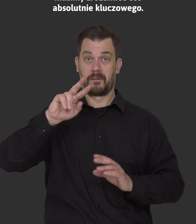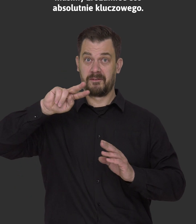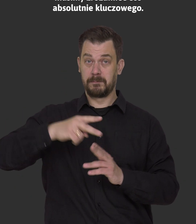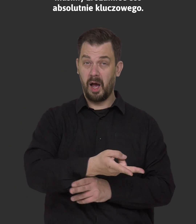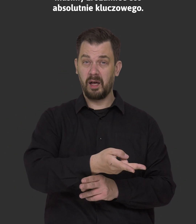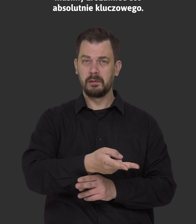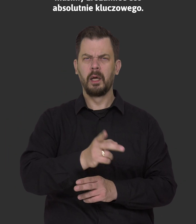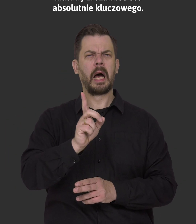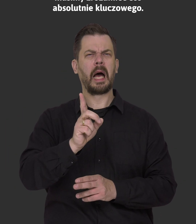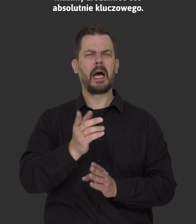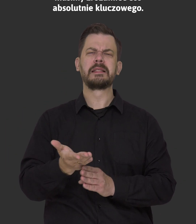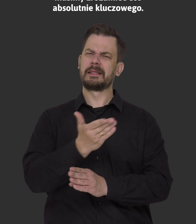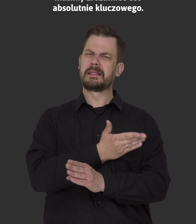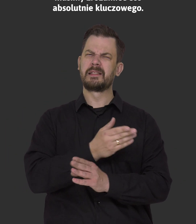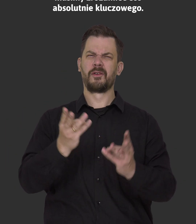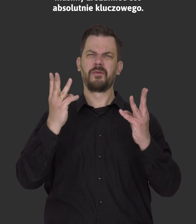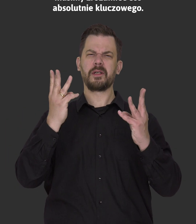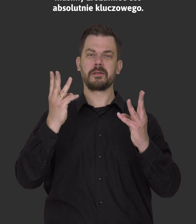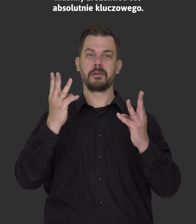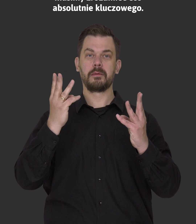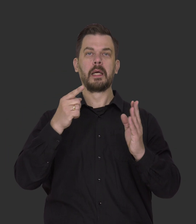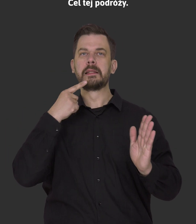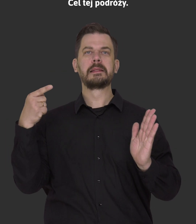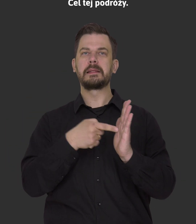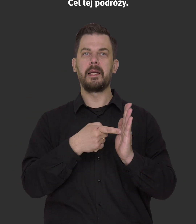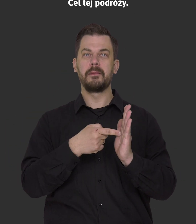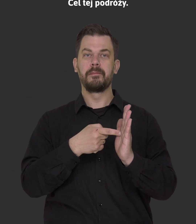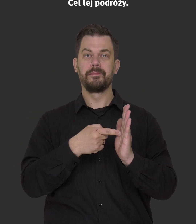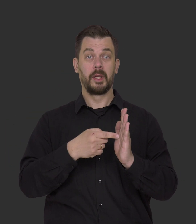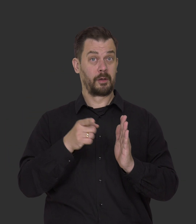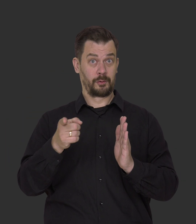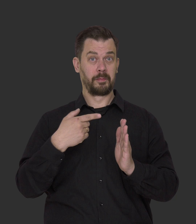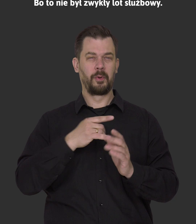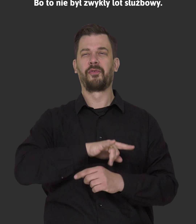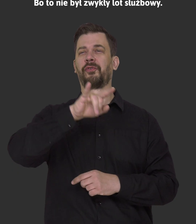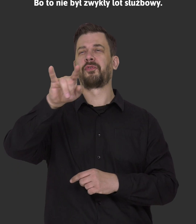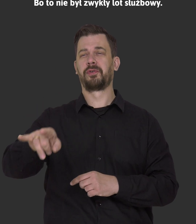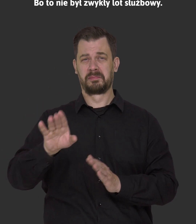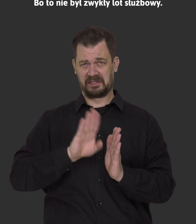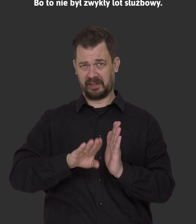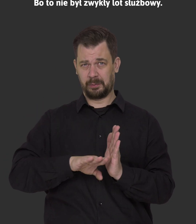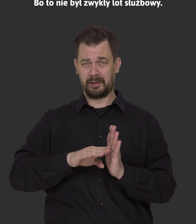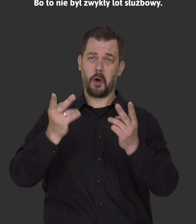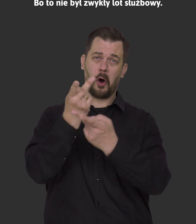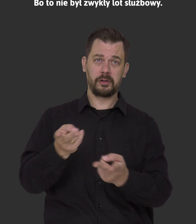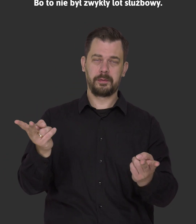musimy zrozumieć coś absolutnie kluczowego. Cel tej podróży. Bo to nie był zwykły lot służbowy.